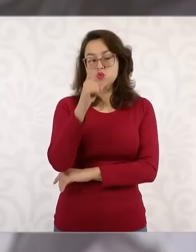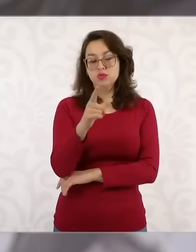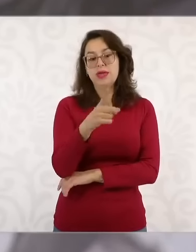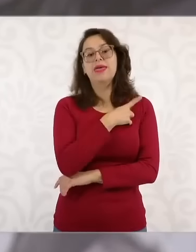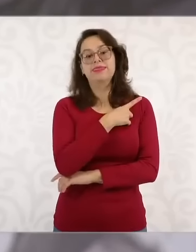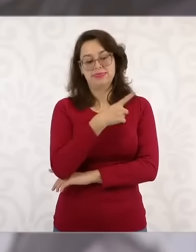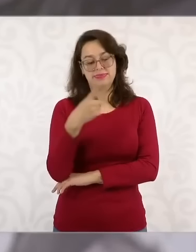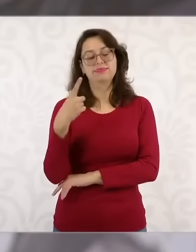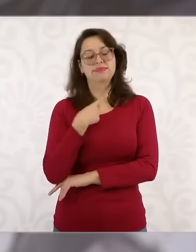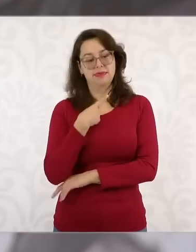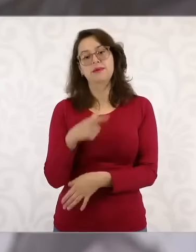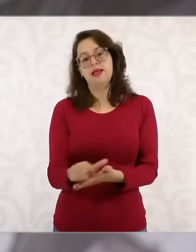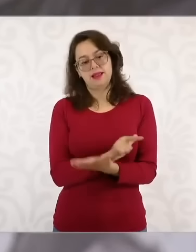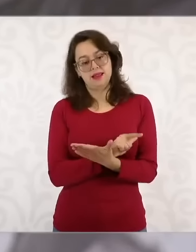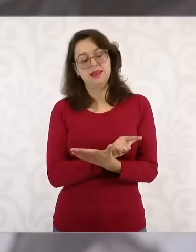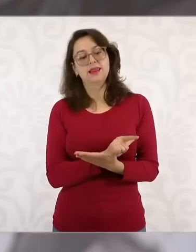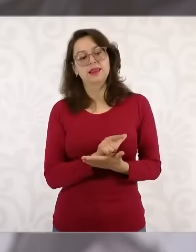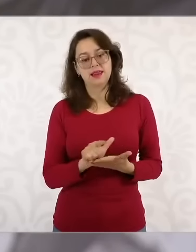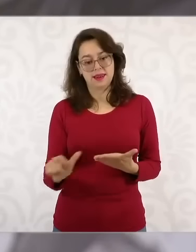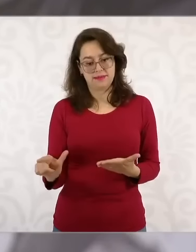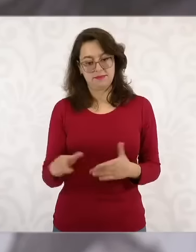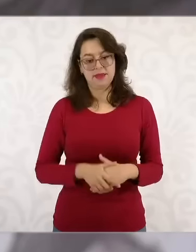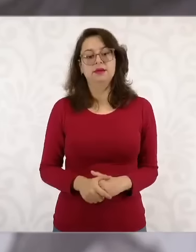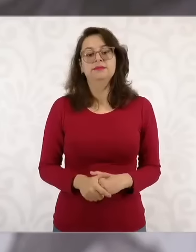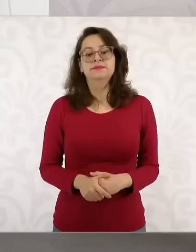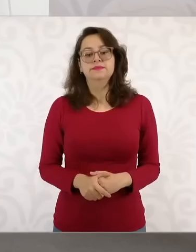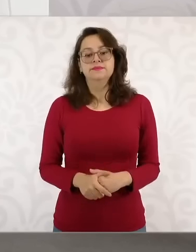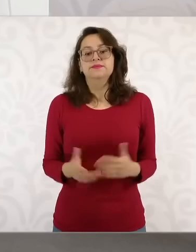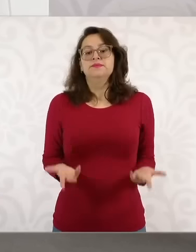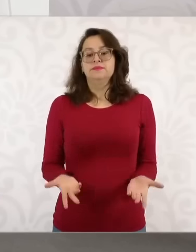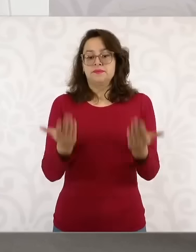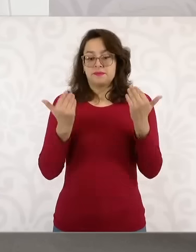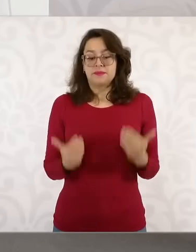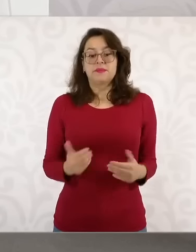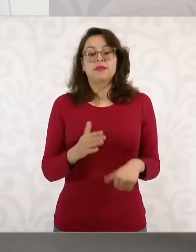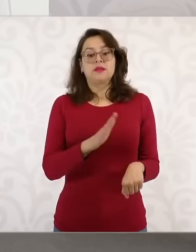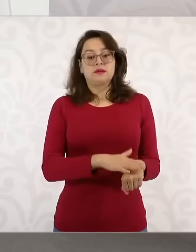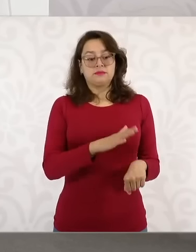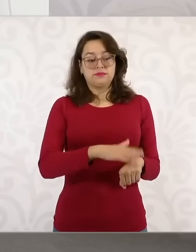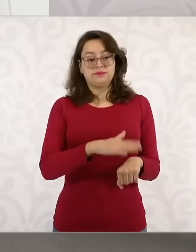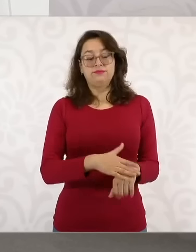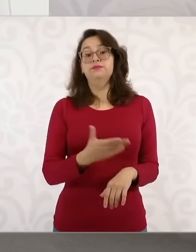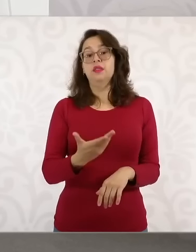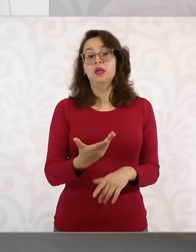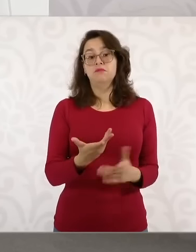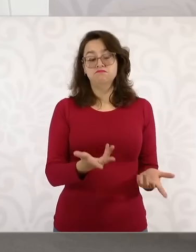provenga de fuentes de energía. limpia. En esta convocatoria que sacamos en octubre se ofertaron